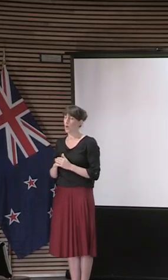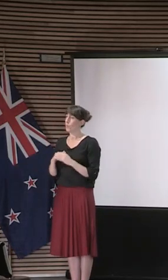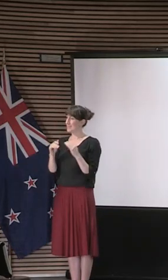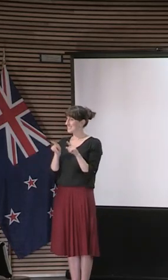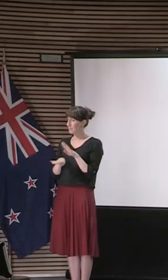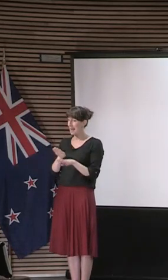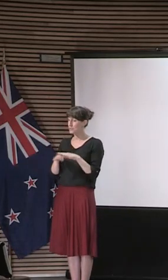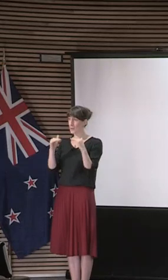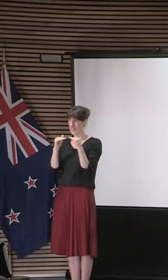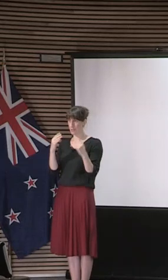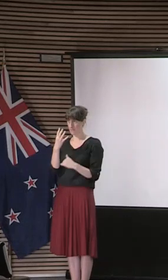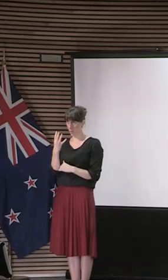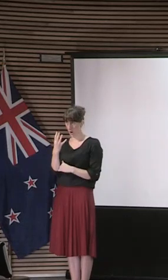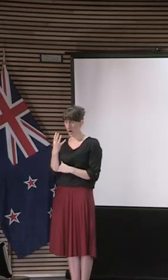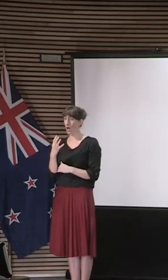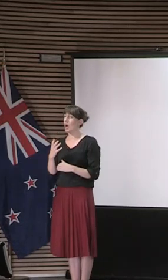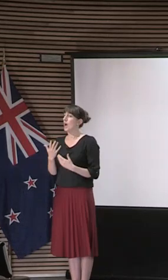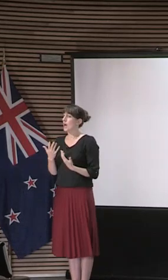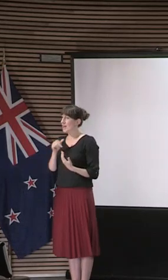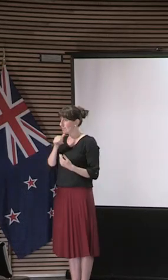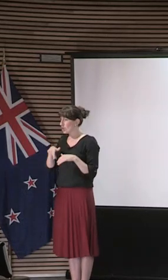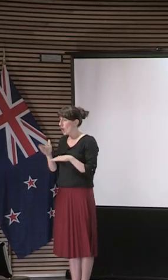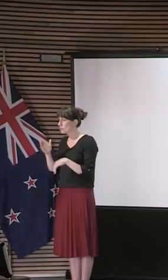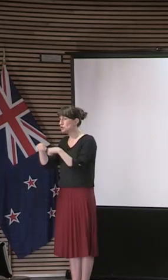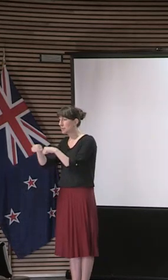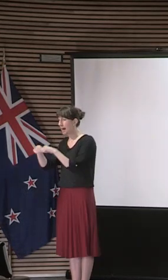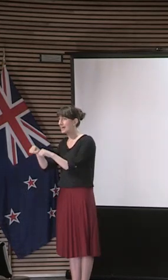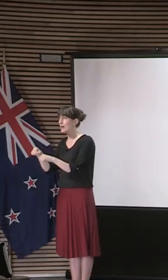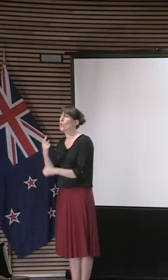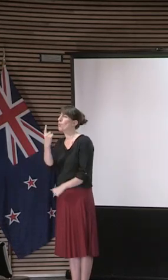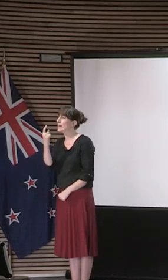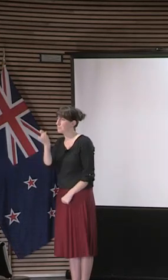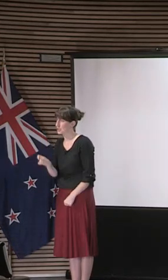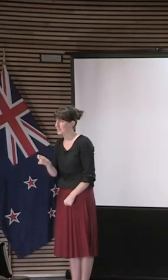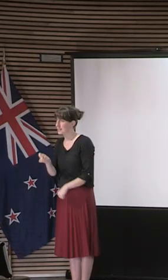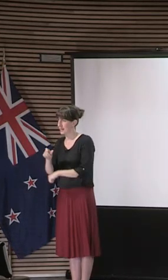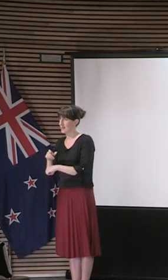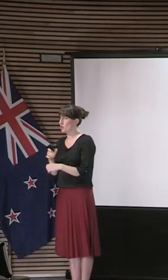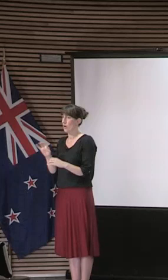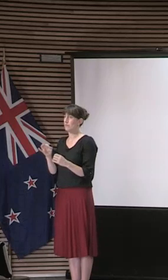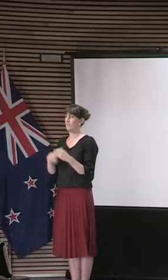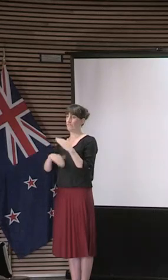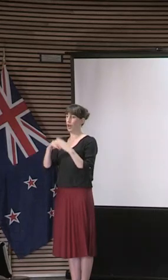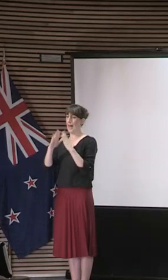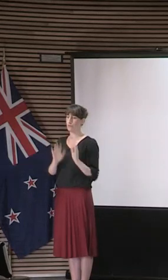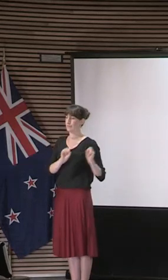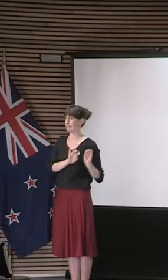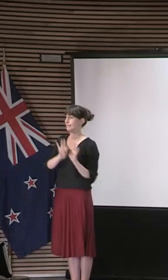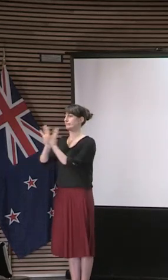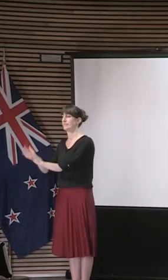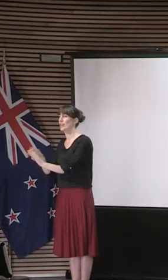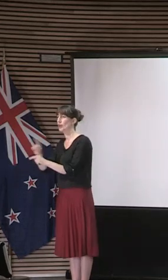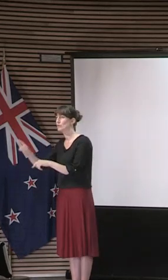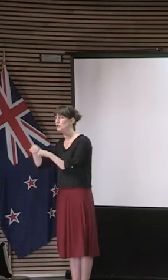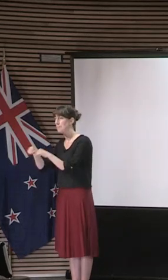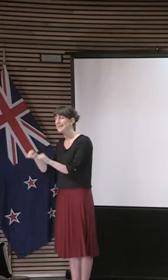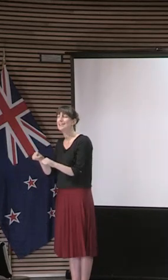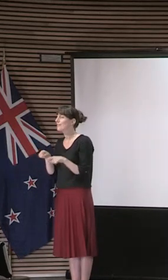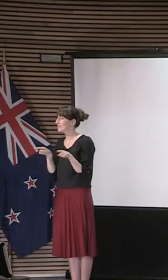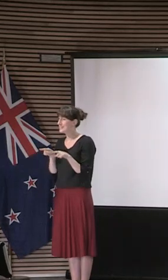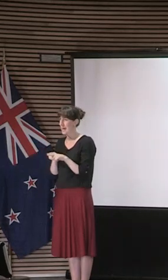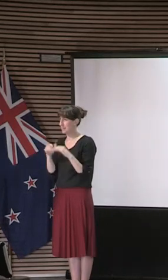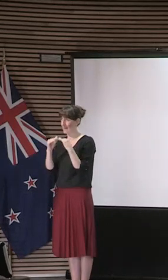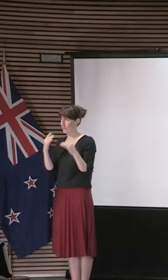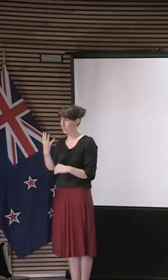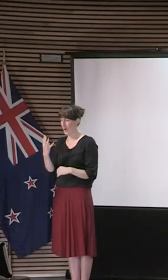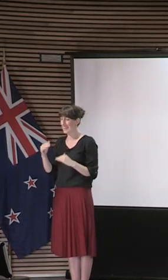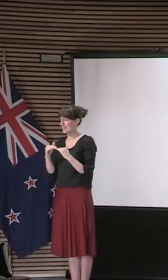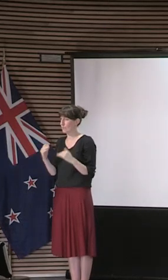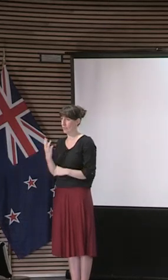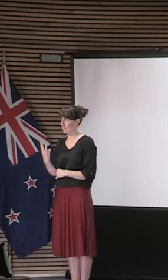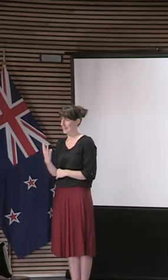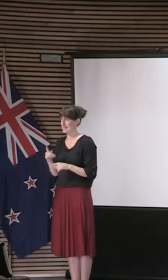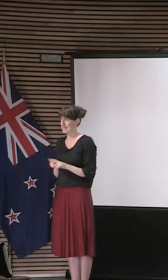te waahi ki te pae hapori?